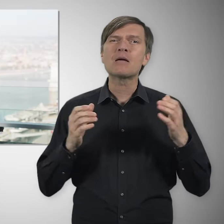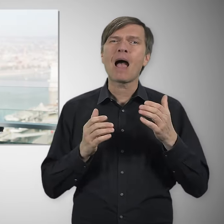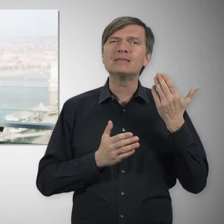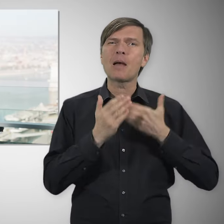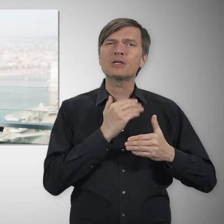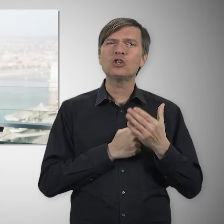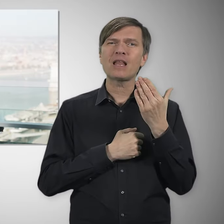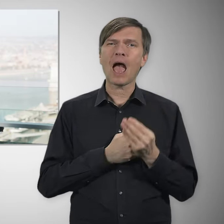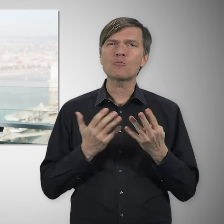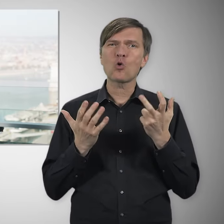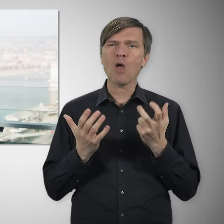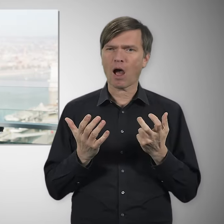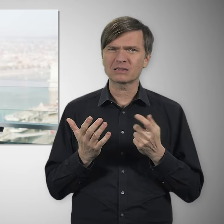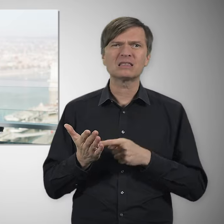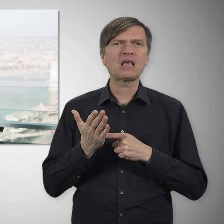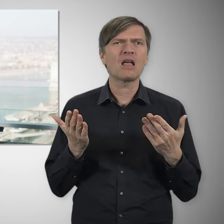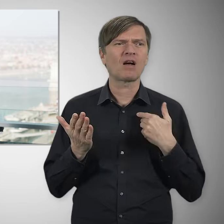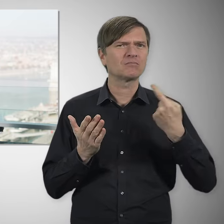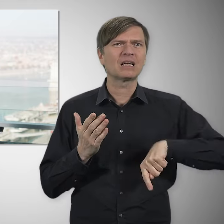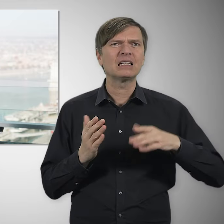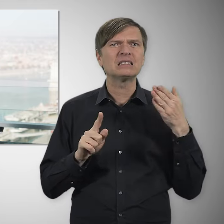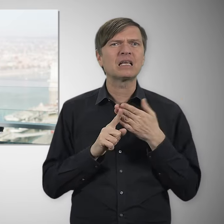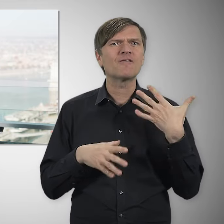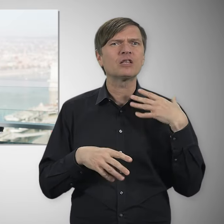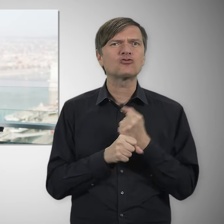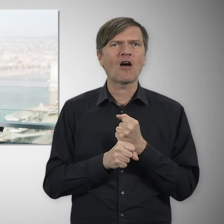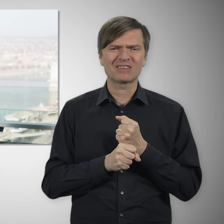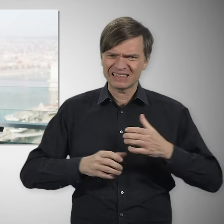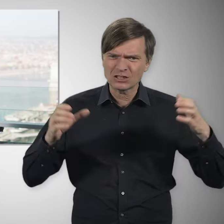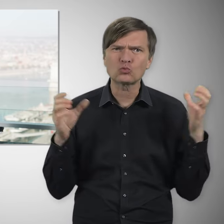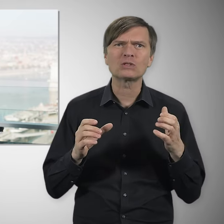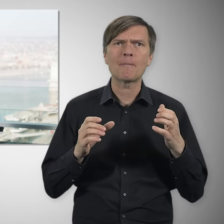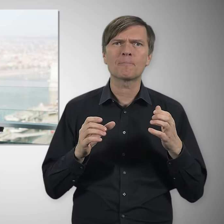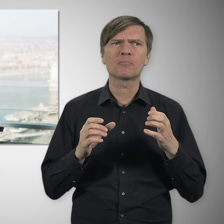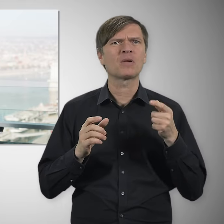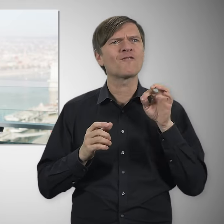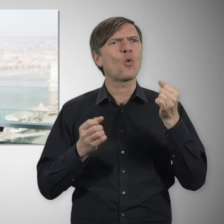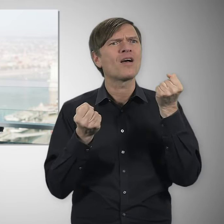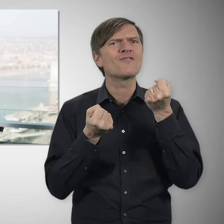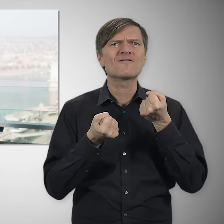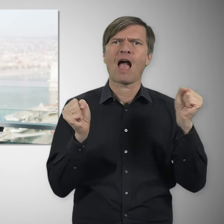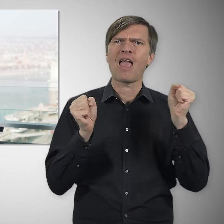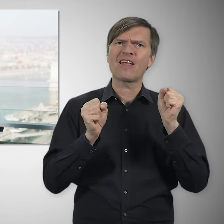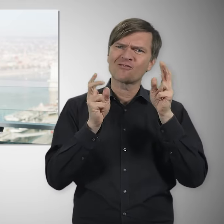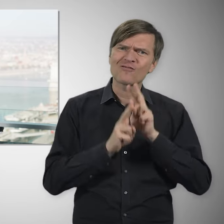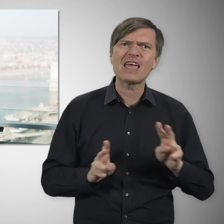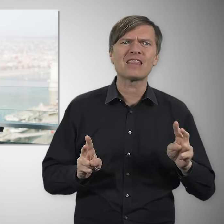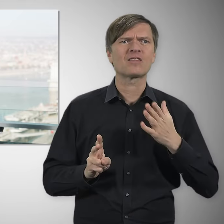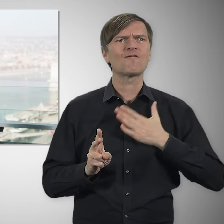im Herbst 1989 zeigt uns doch, wie wir unsere Ziele erreichen: indem wir zusammenstehen für Frieden und Freiheit,